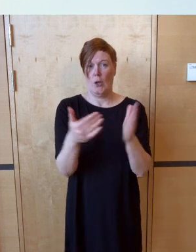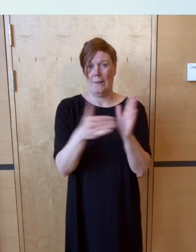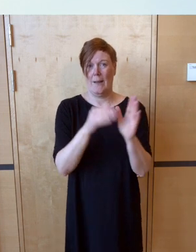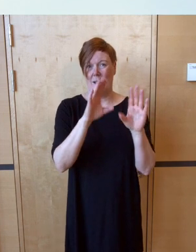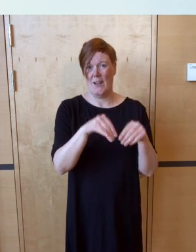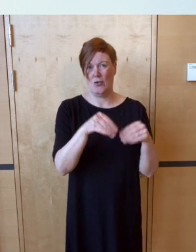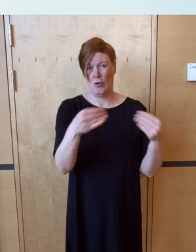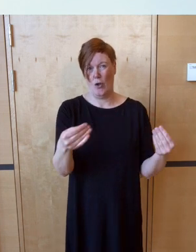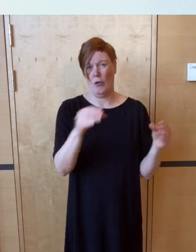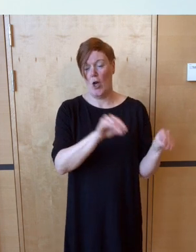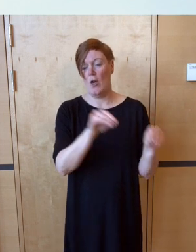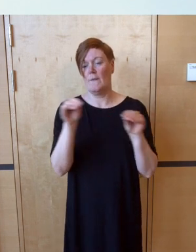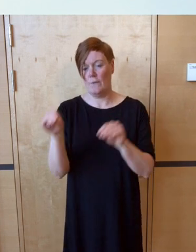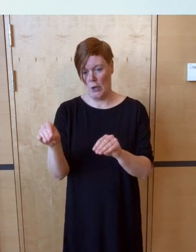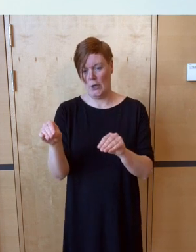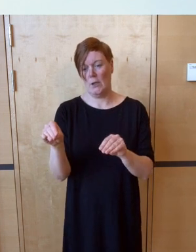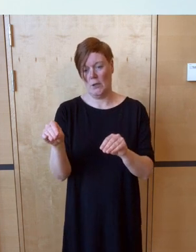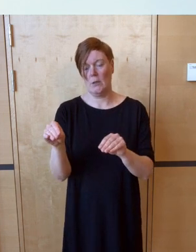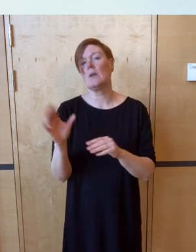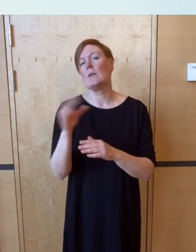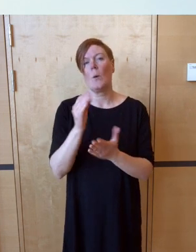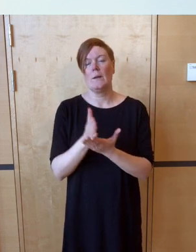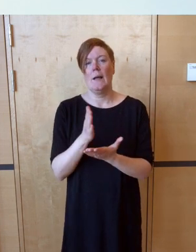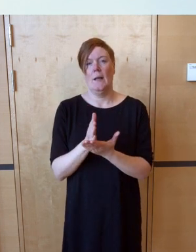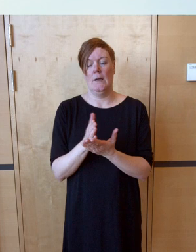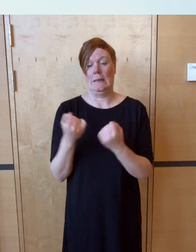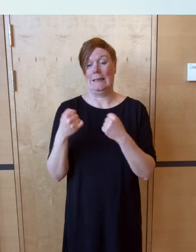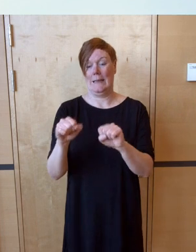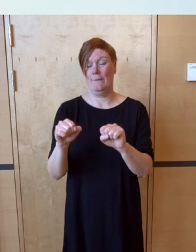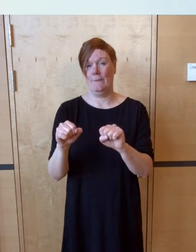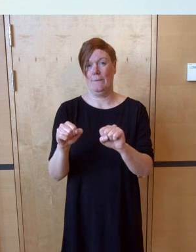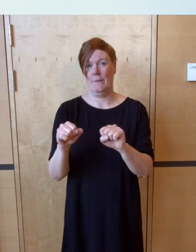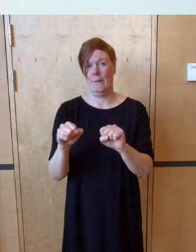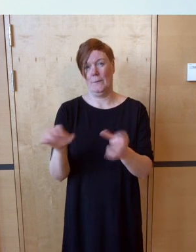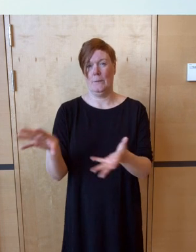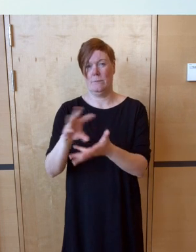Så gäller ju det I driften supran till 157 mkr